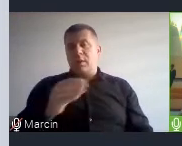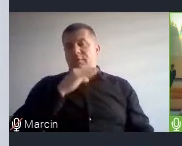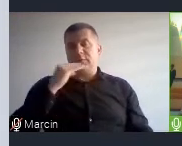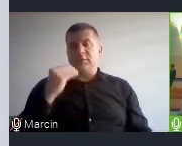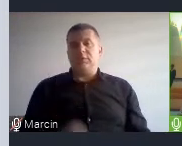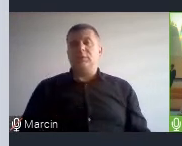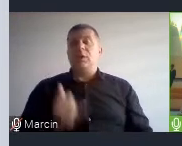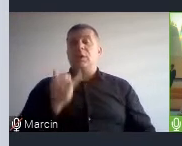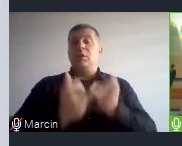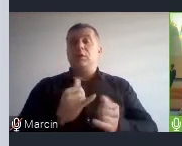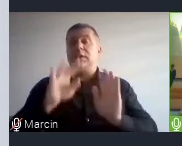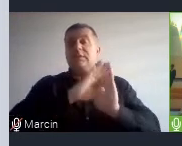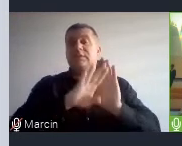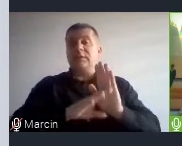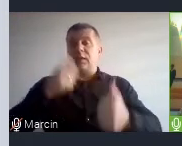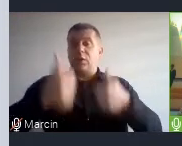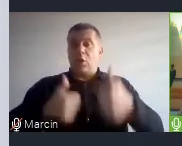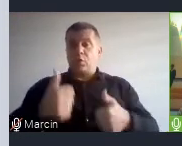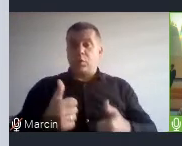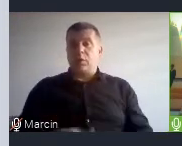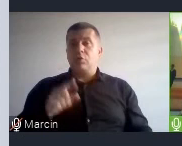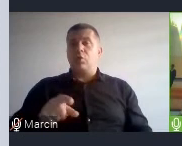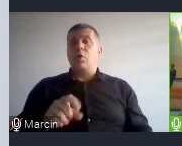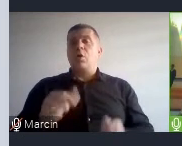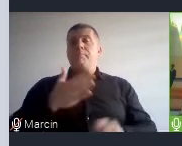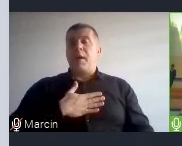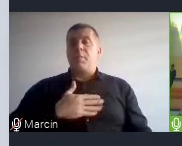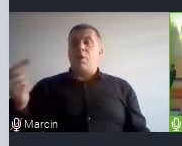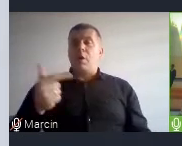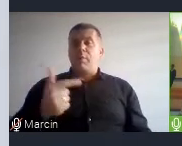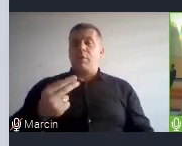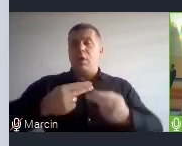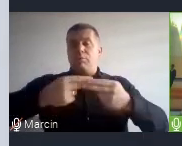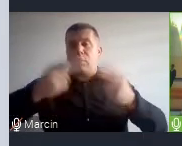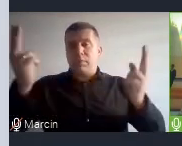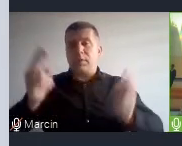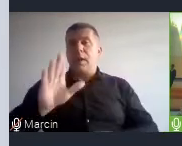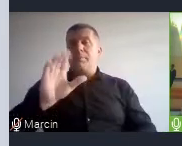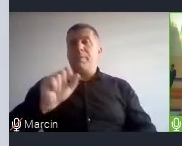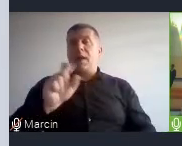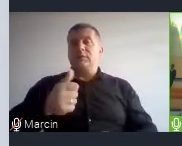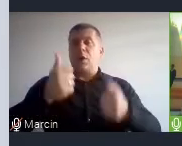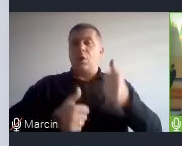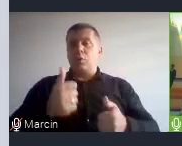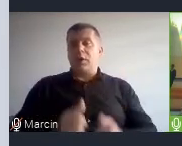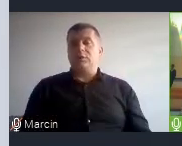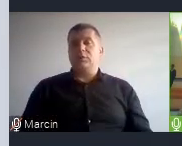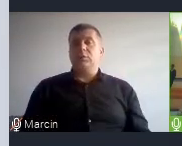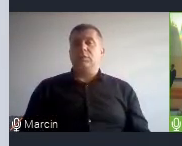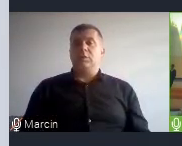Jeśli mówimy o zasadzie konkurencyjności, to mam obowiązek opublikowania na Bazie Konkurencyjności